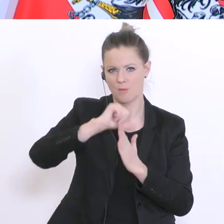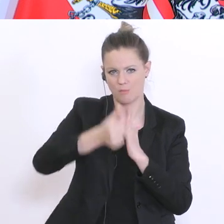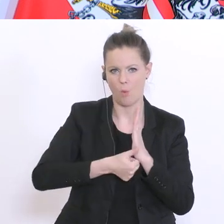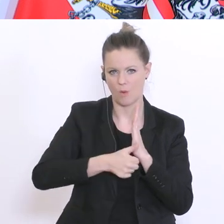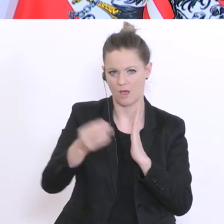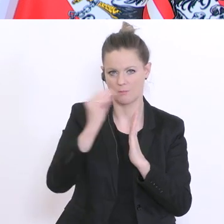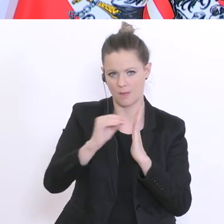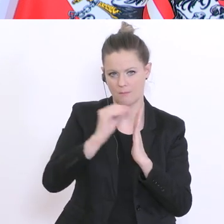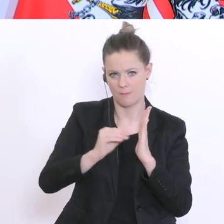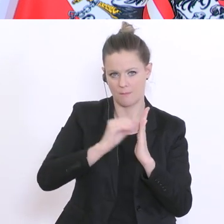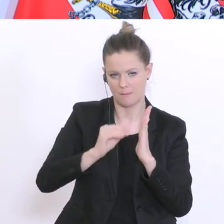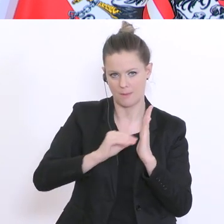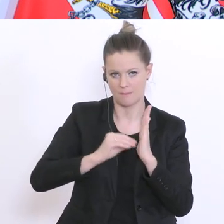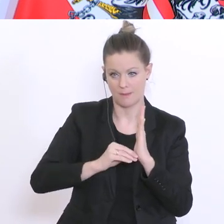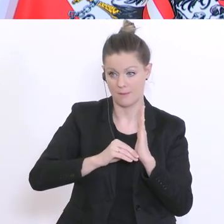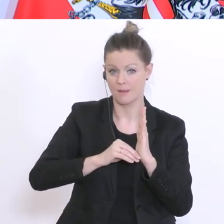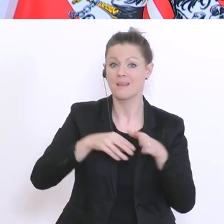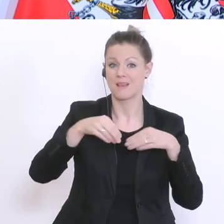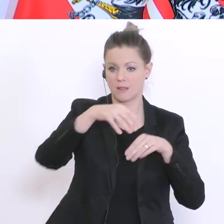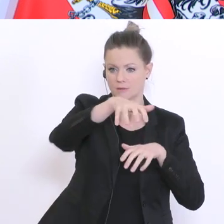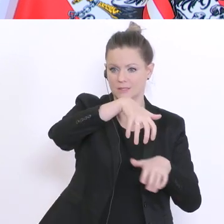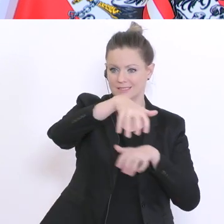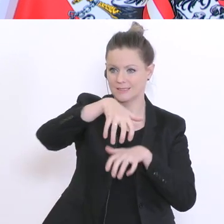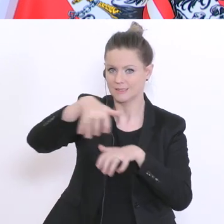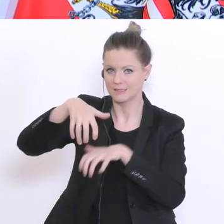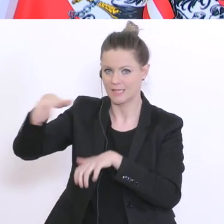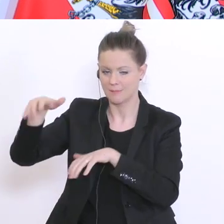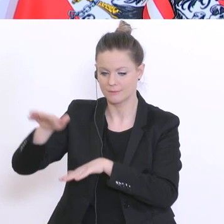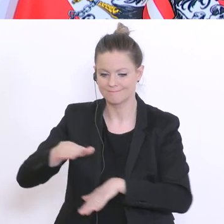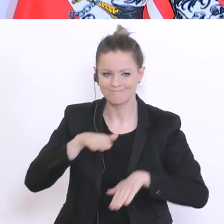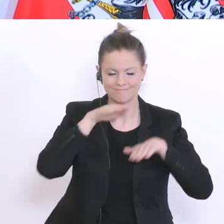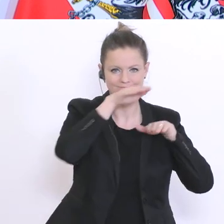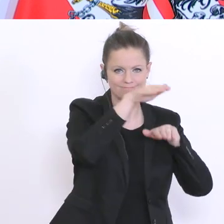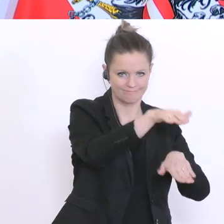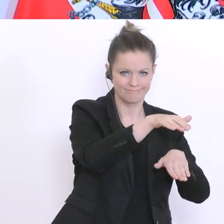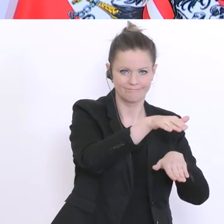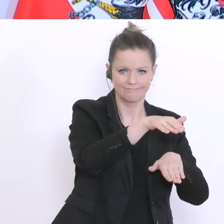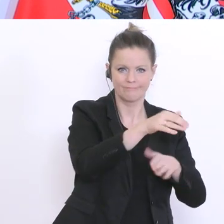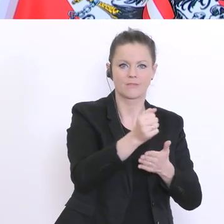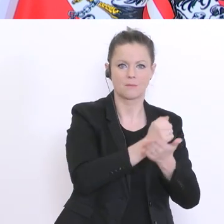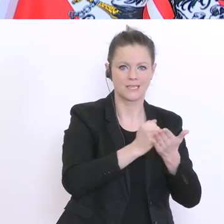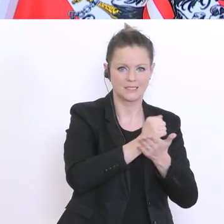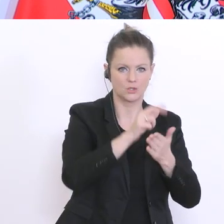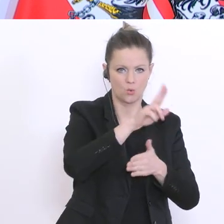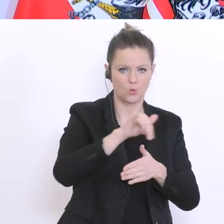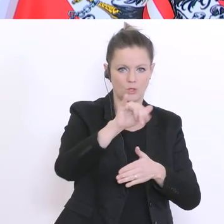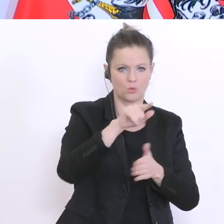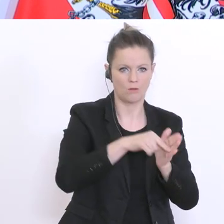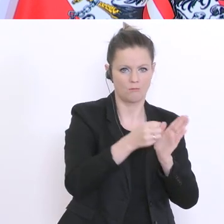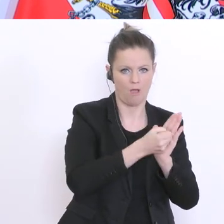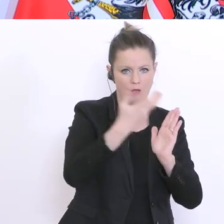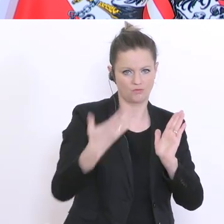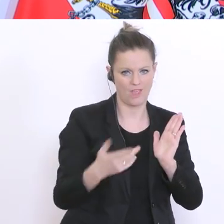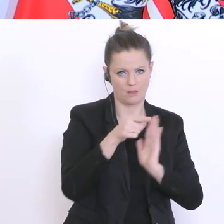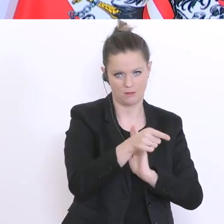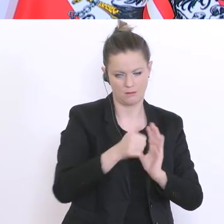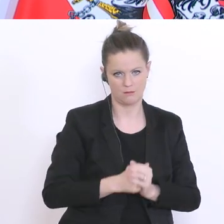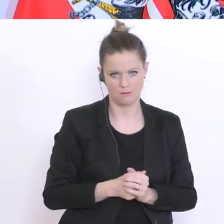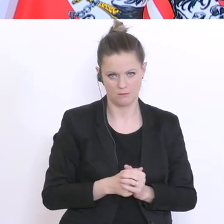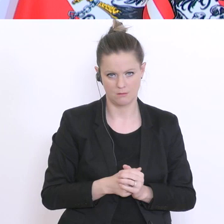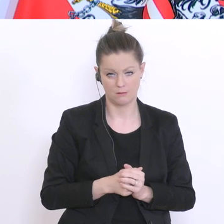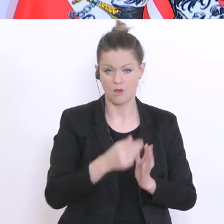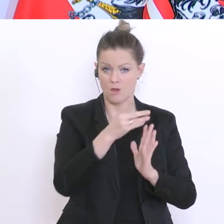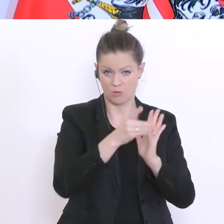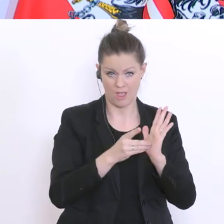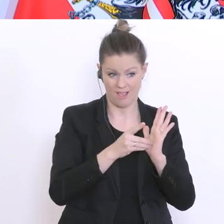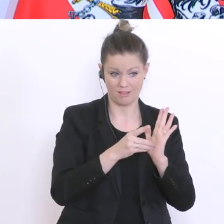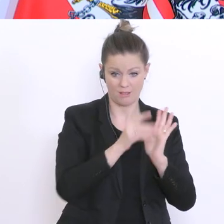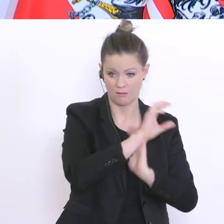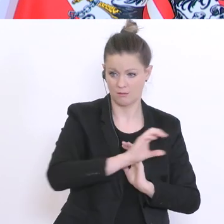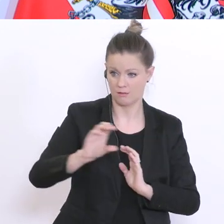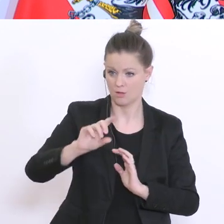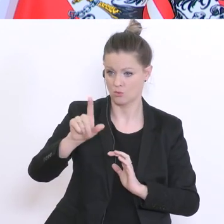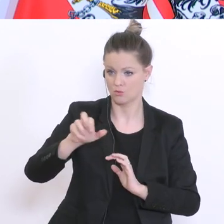und im Labor der medizinischen Medizinuniversität ausgewertet und die Daten werden an SORA wieder